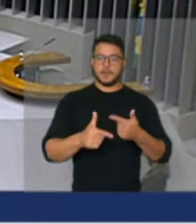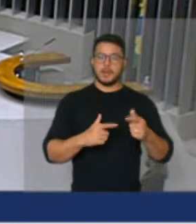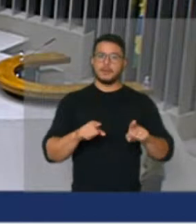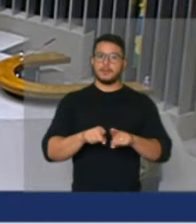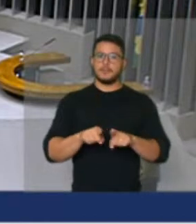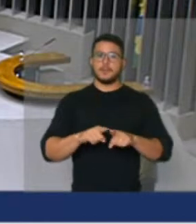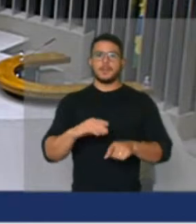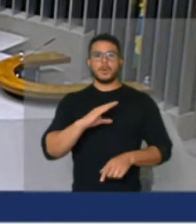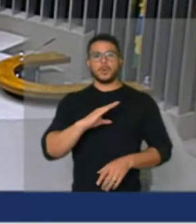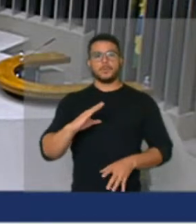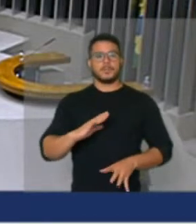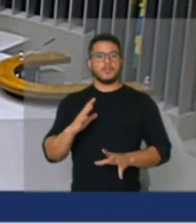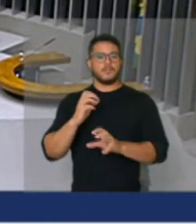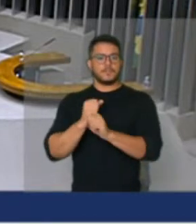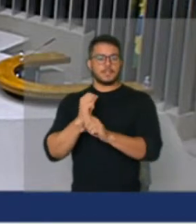FINANCEIRA E CONTROLE PARA COMPARECER A CÂMARA DOS